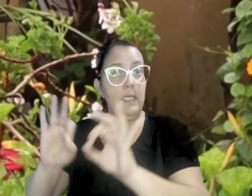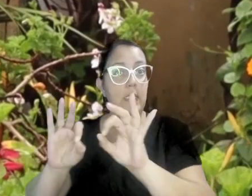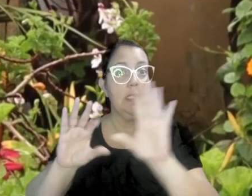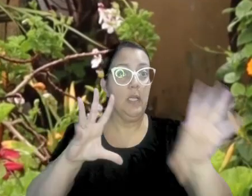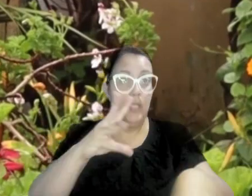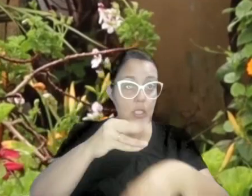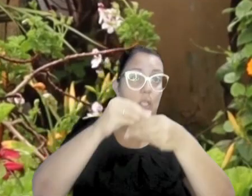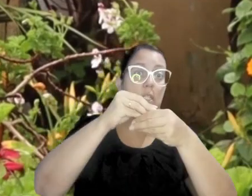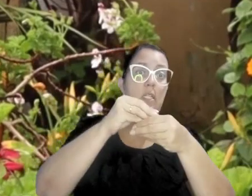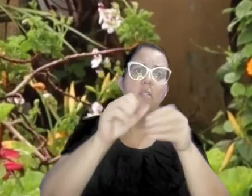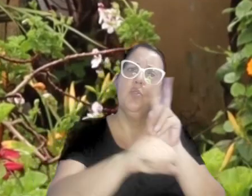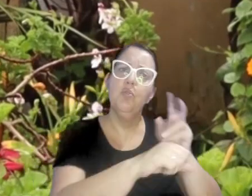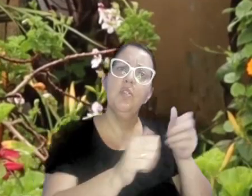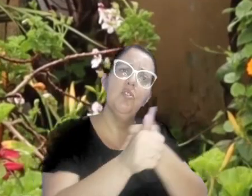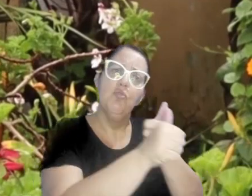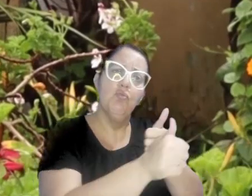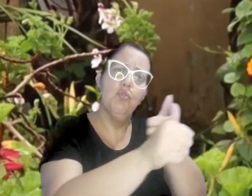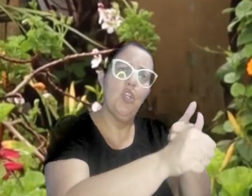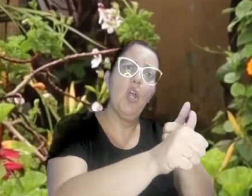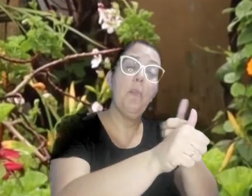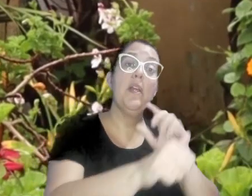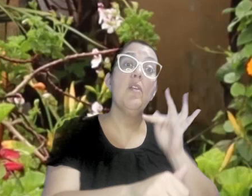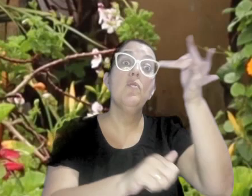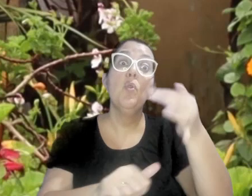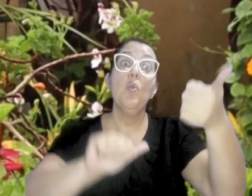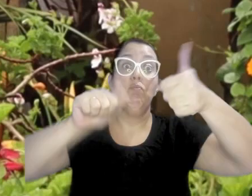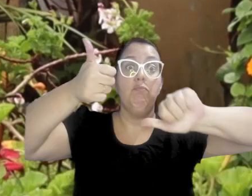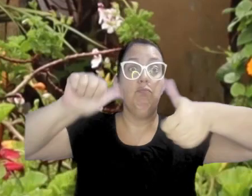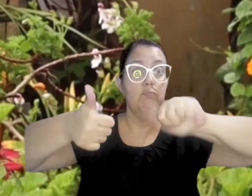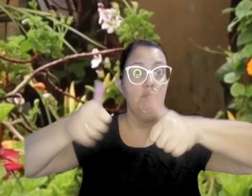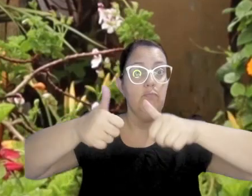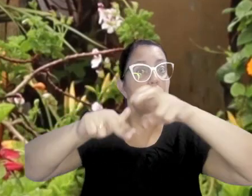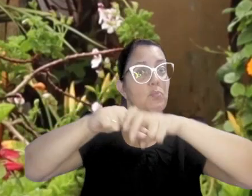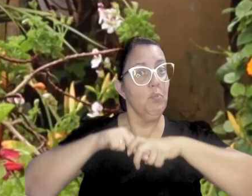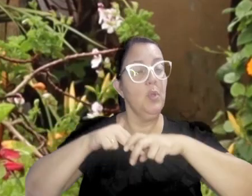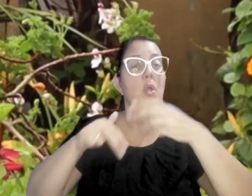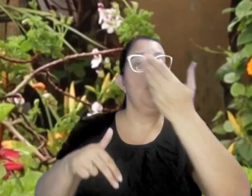de implementação, de acompanhamento e de avaliação. Assim como as demais políticas públicas,